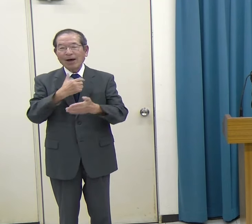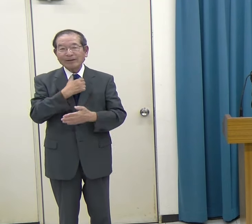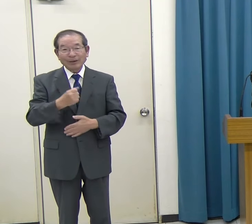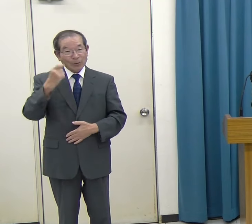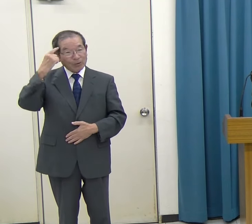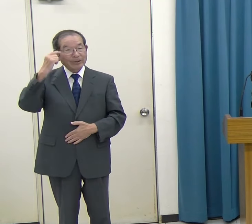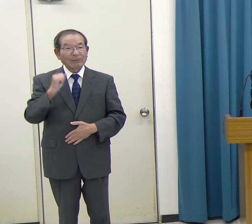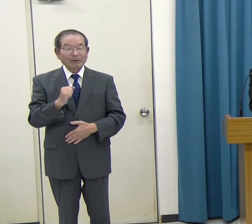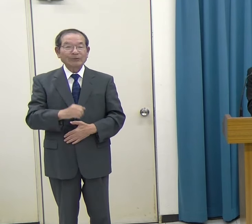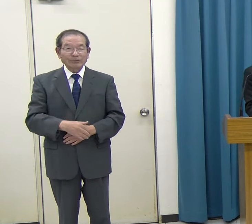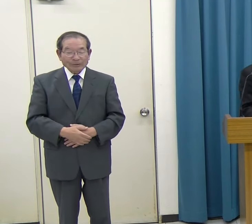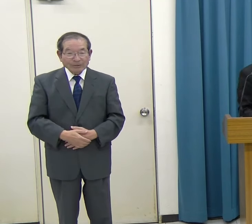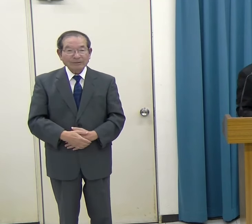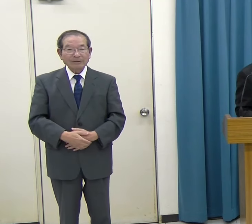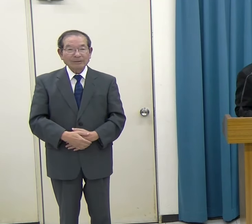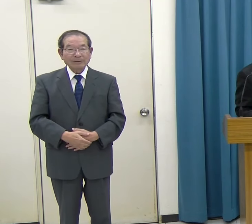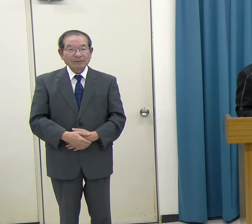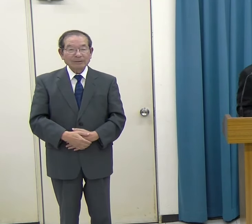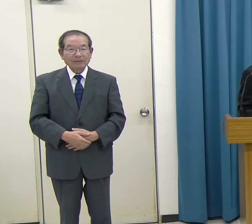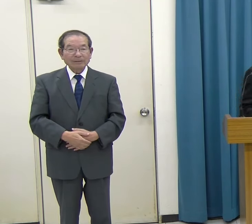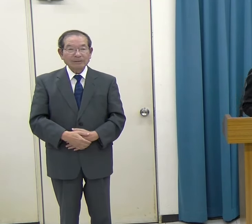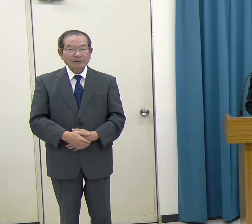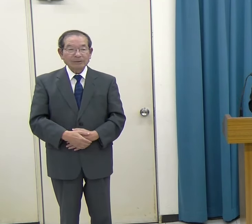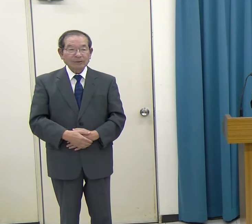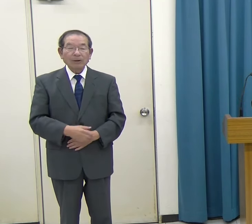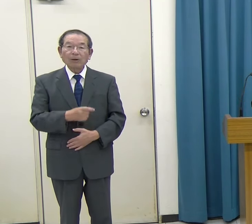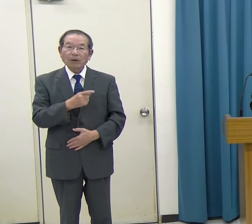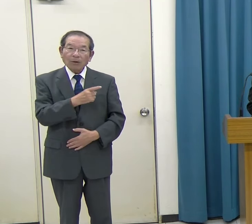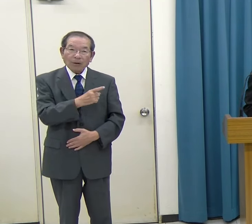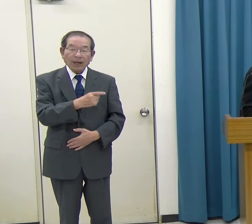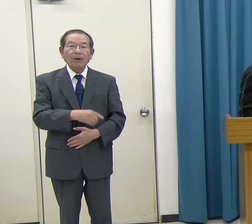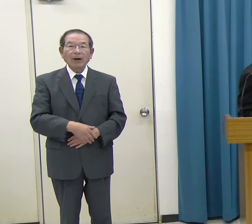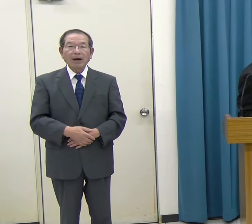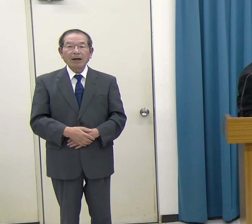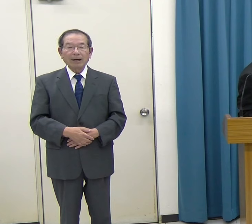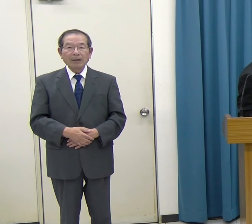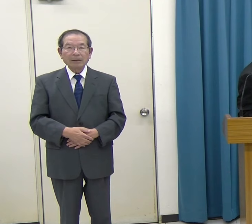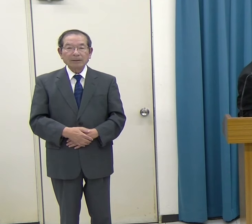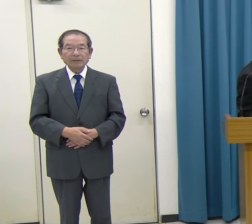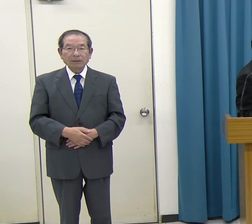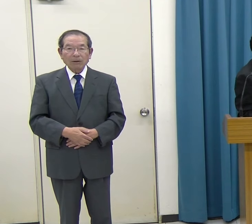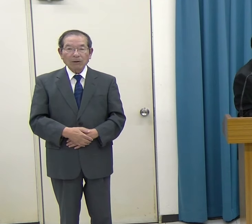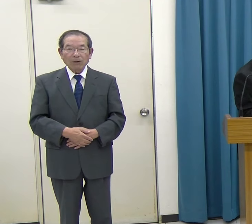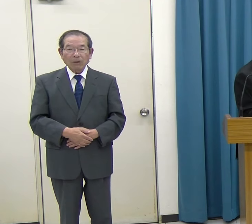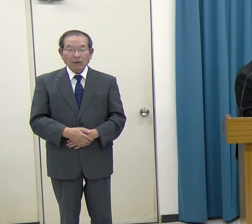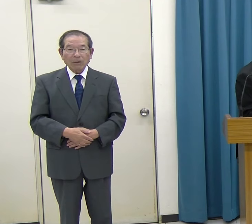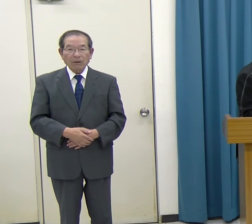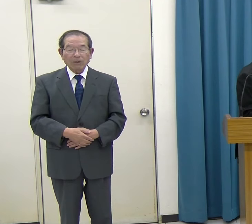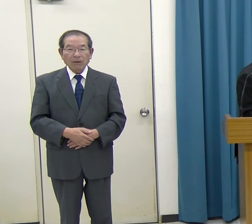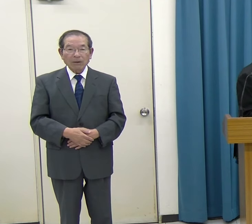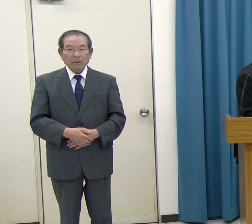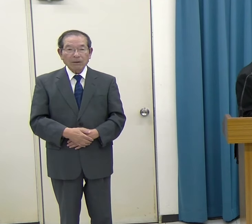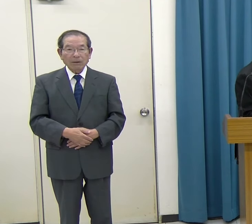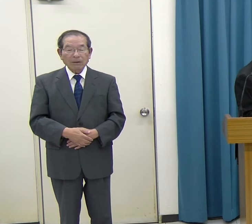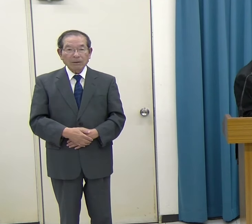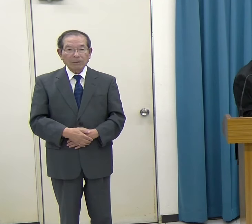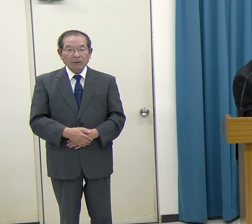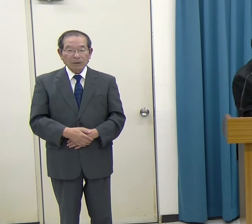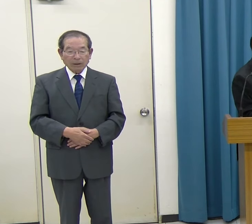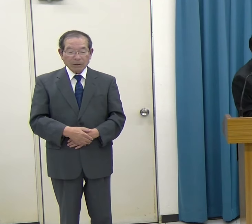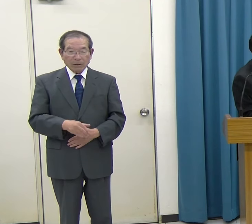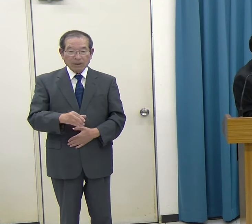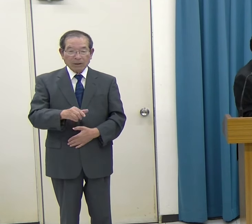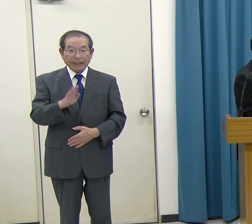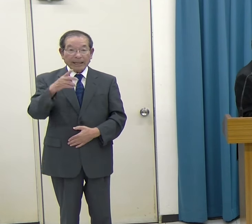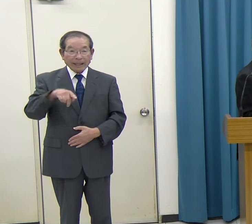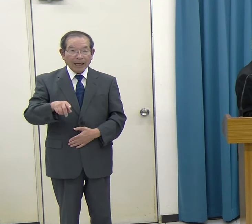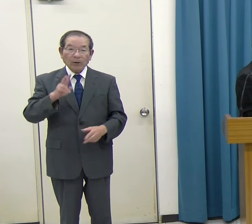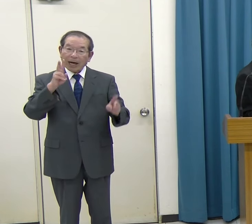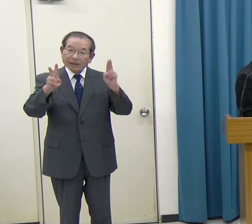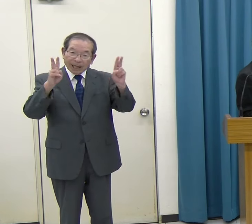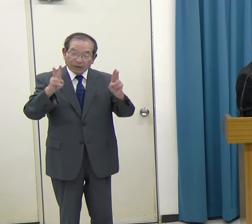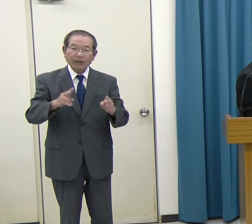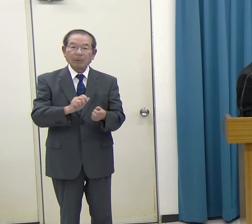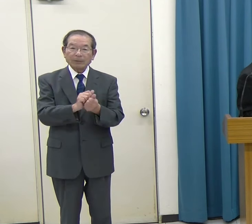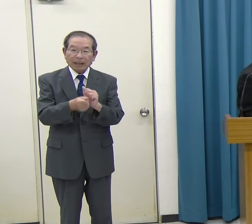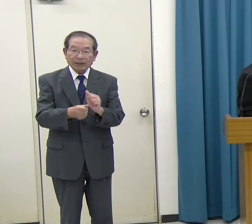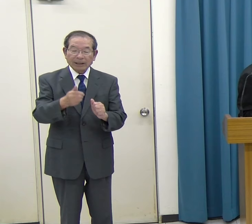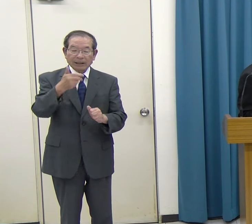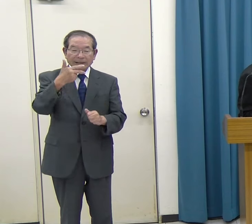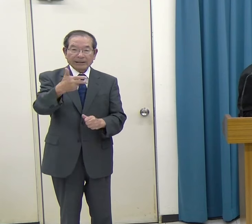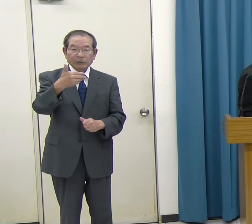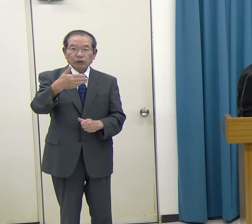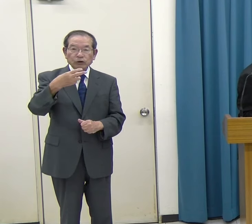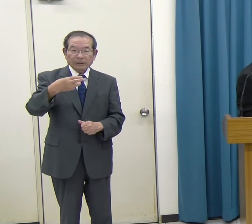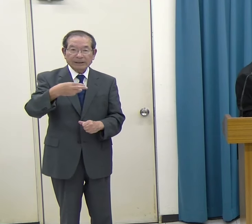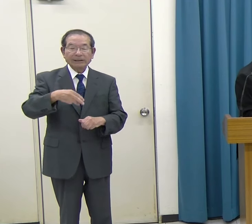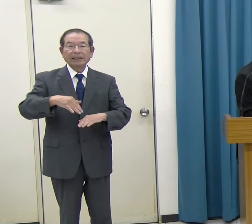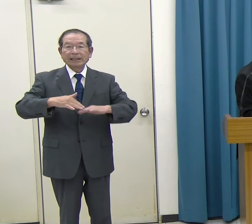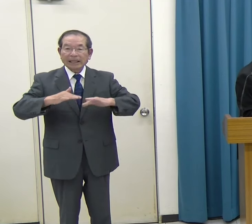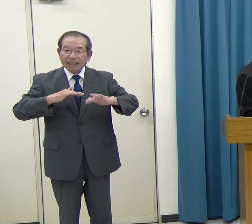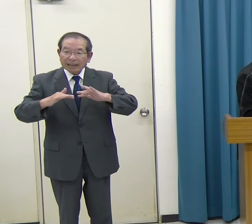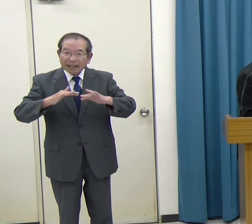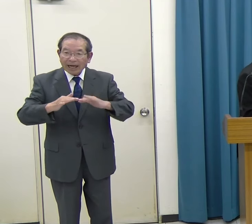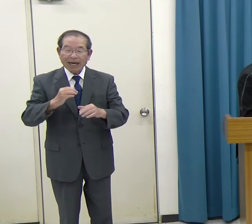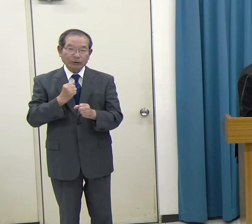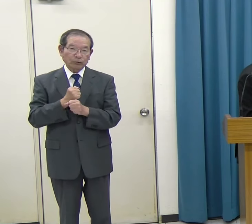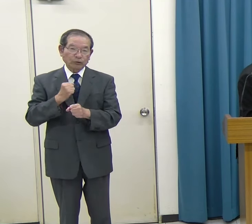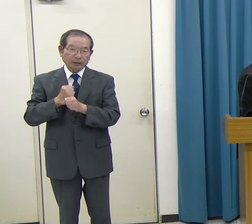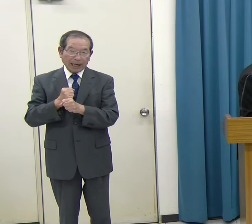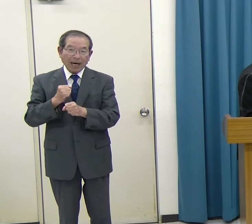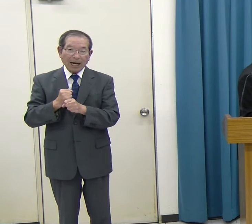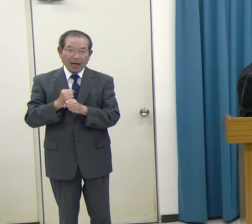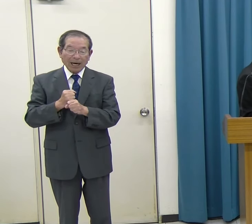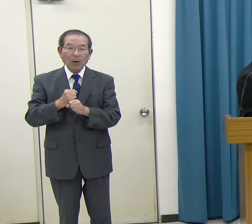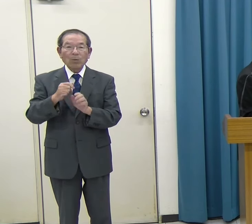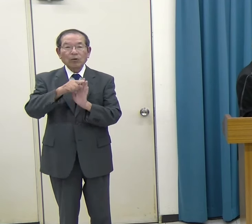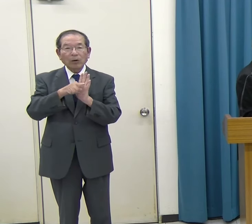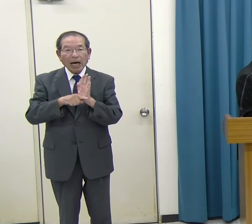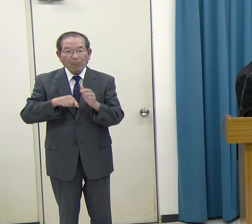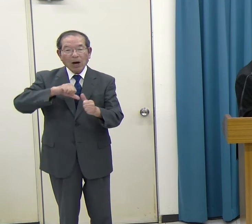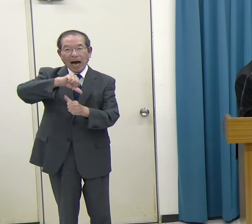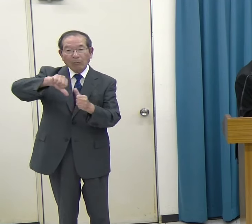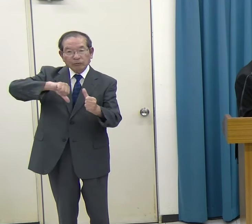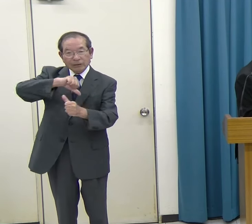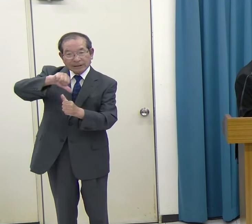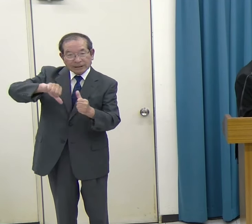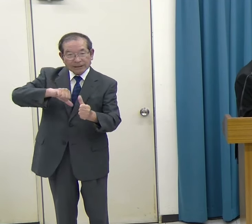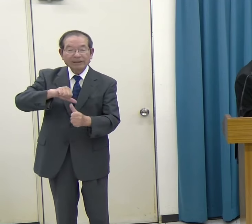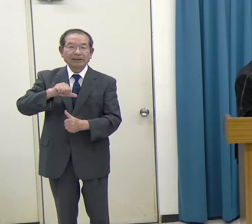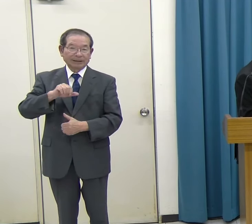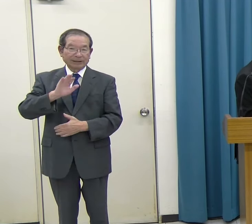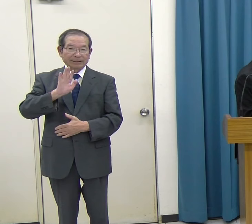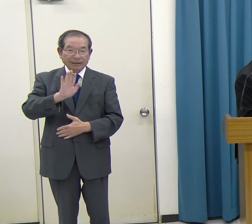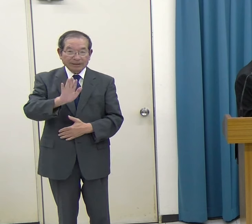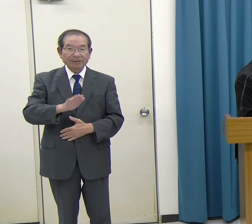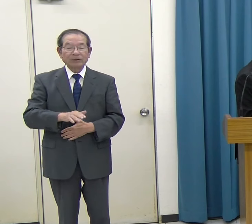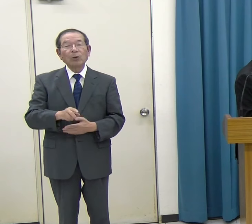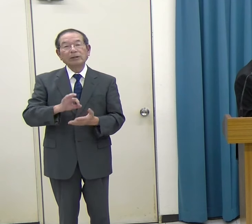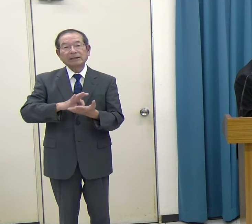この取り組みでは、県内企業の株式会社しくみデザインが開発しました、プログラミングアプリ、スプリンギンを使いたいと思っています。